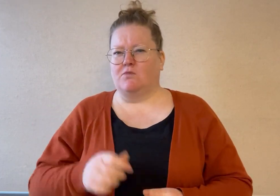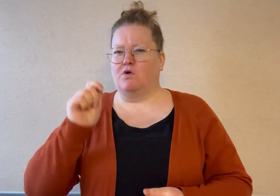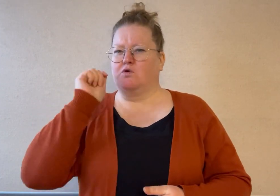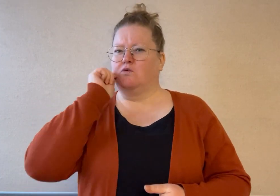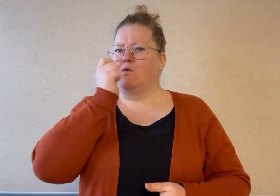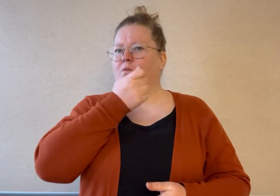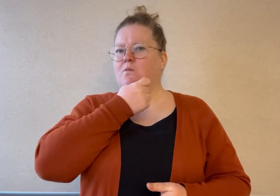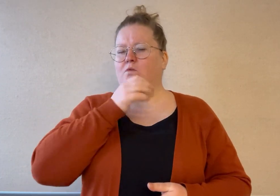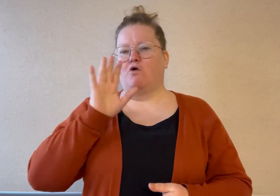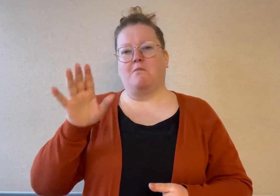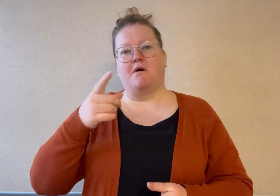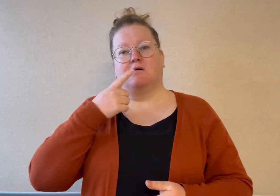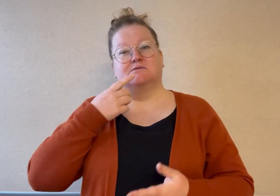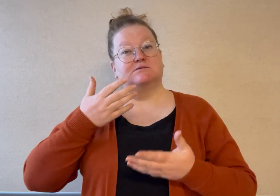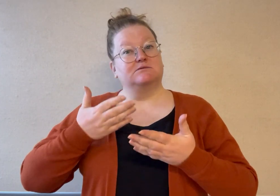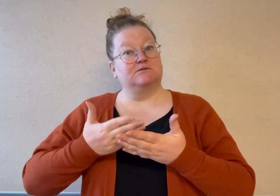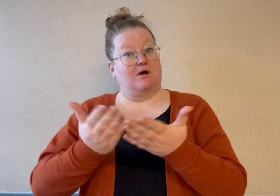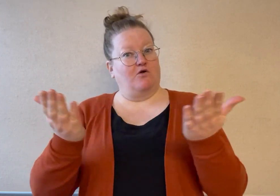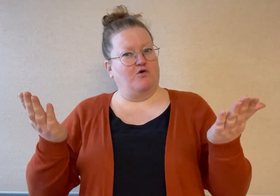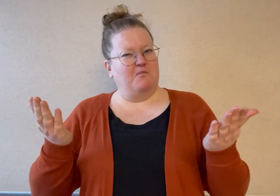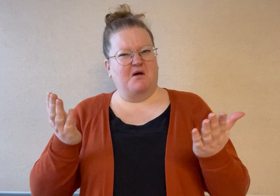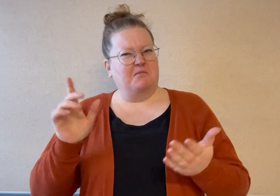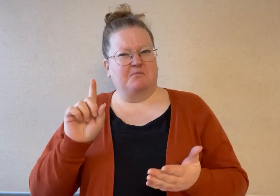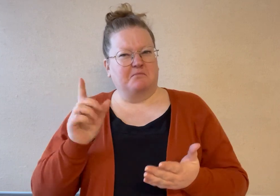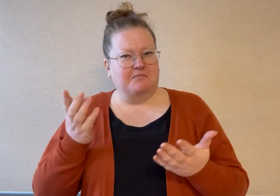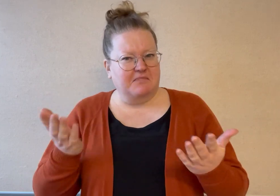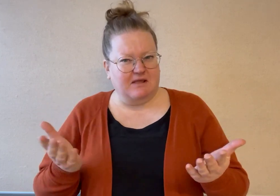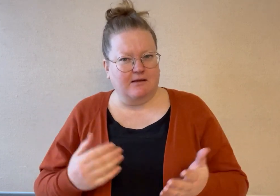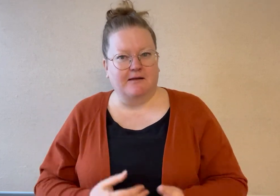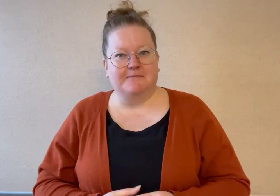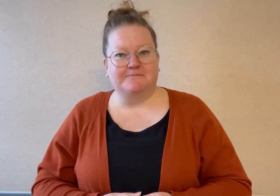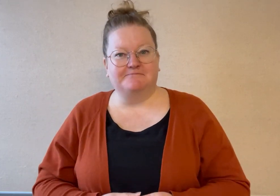Mikä on joulun sanoma?